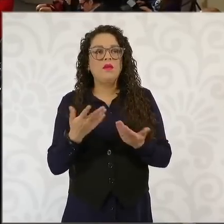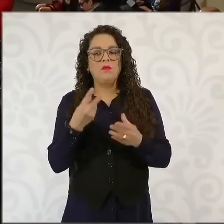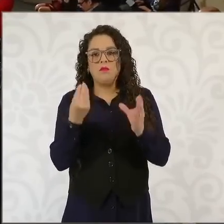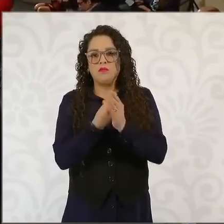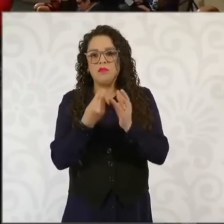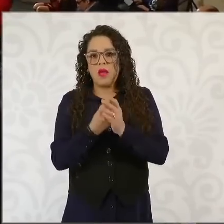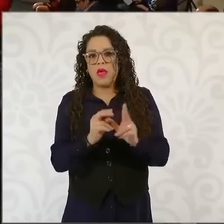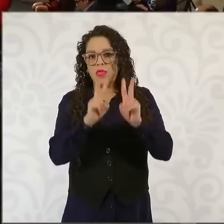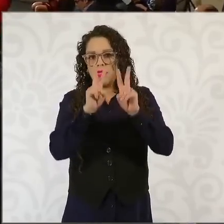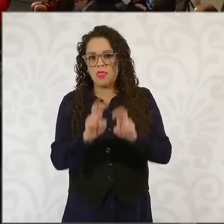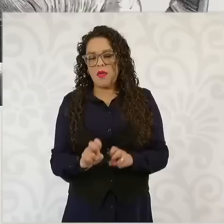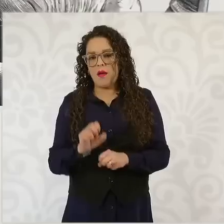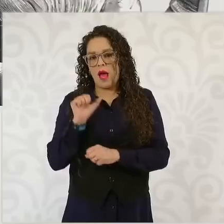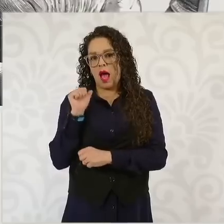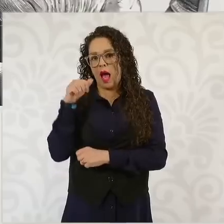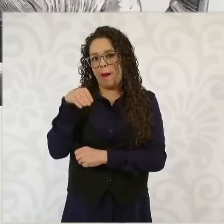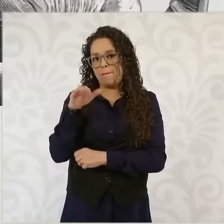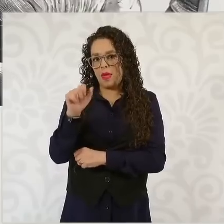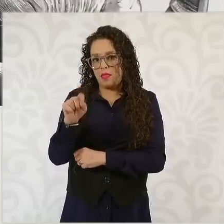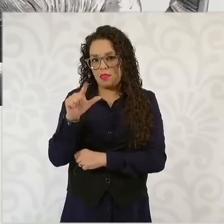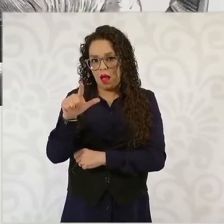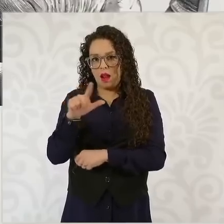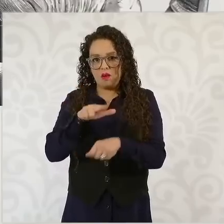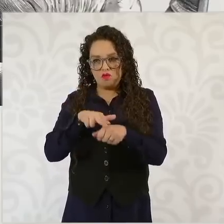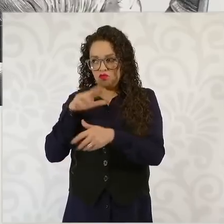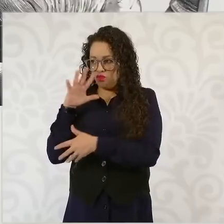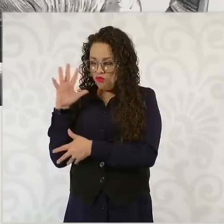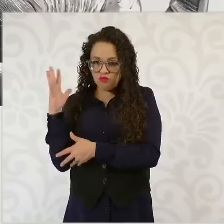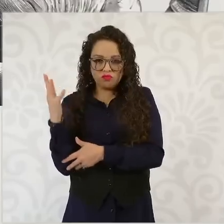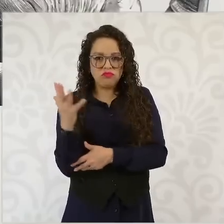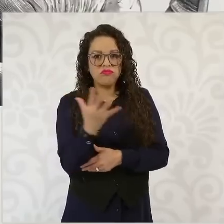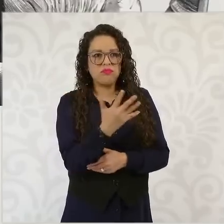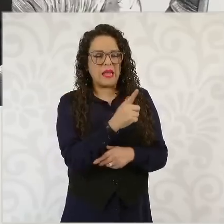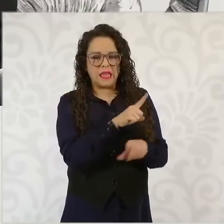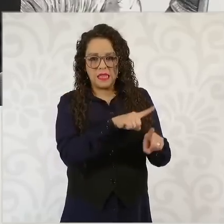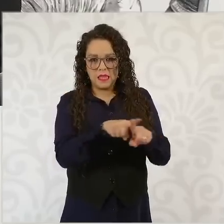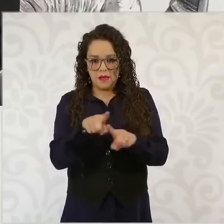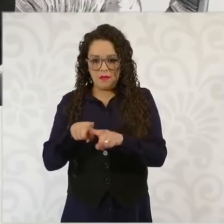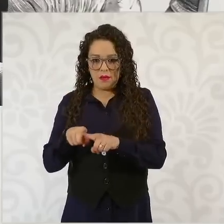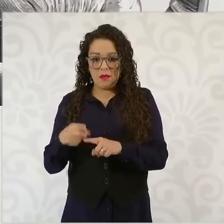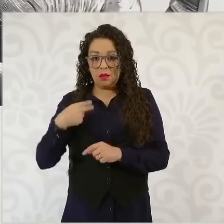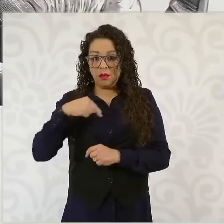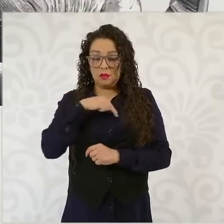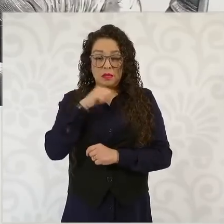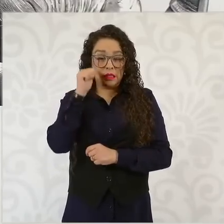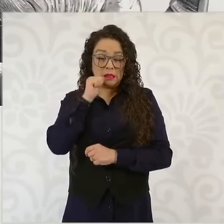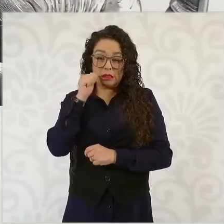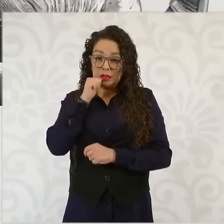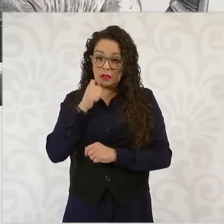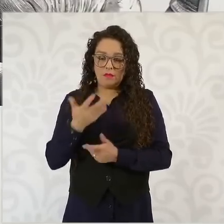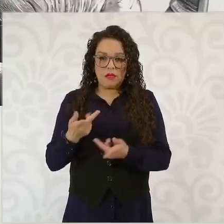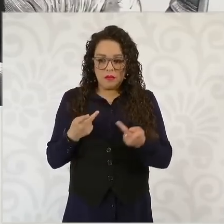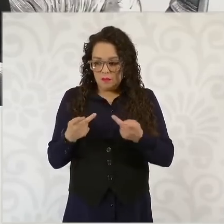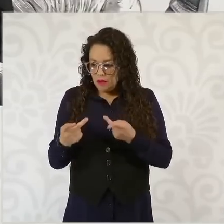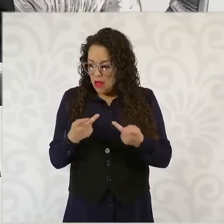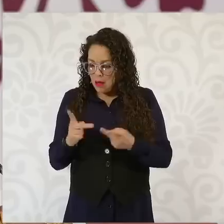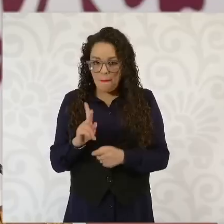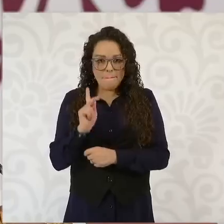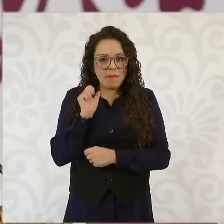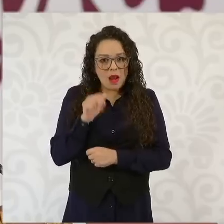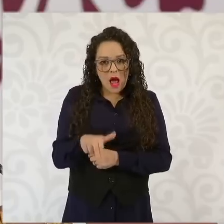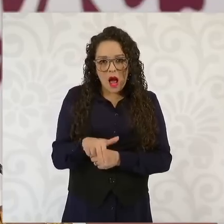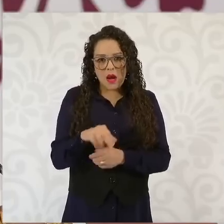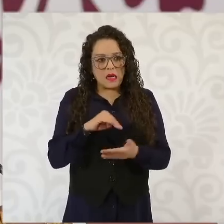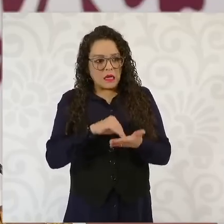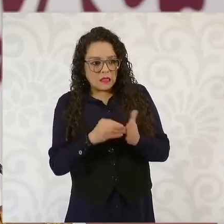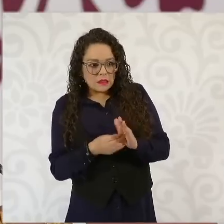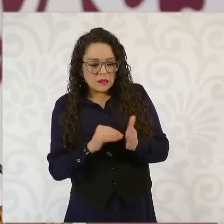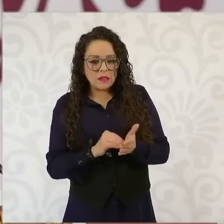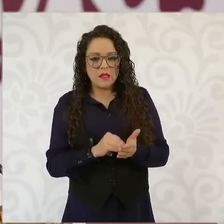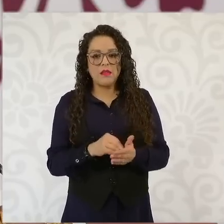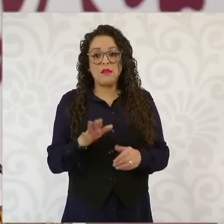pues estamos cautos y como bien nos ha indicado la señora presidenta vamos a tener cabeza templanza y